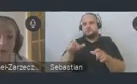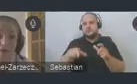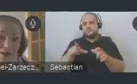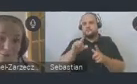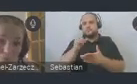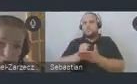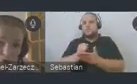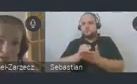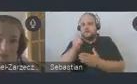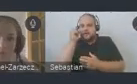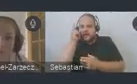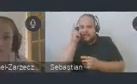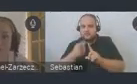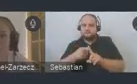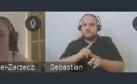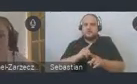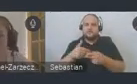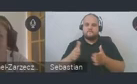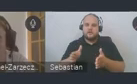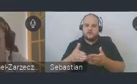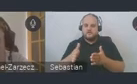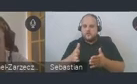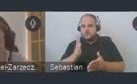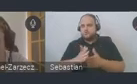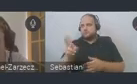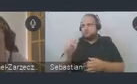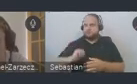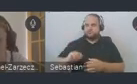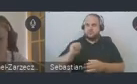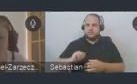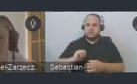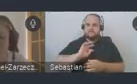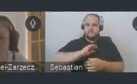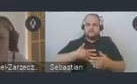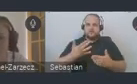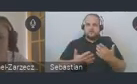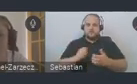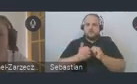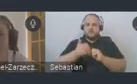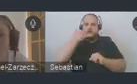rano, przed otwarciem. Przychodzę, otwieram, a już ktoś czeka z komputerem albo telefonem.